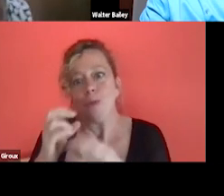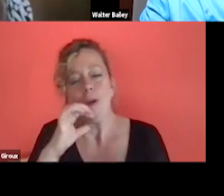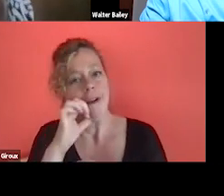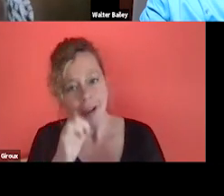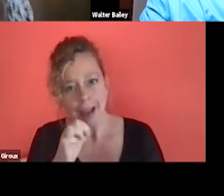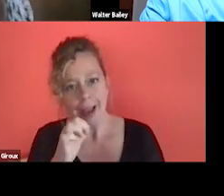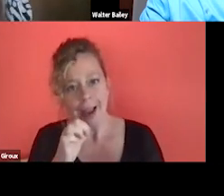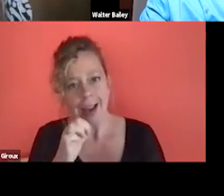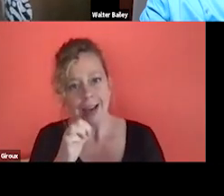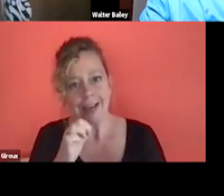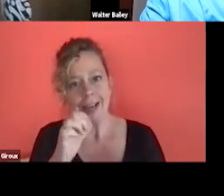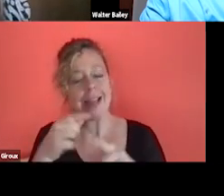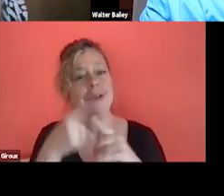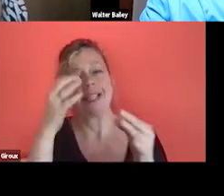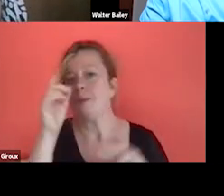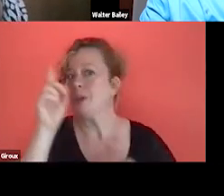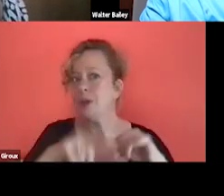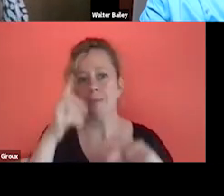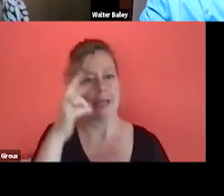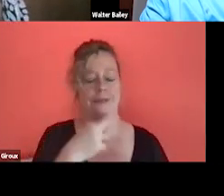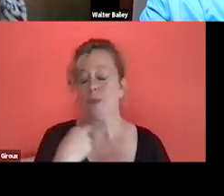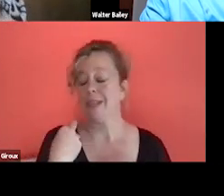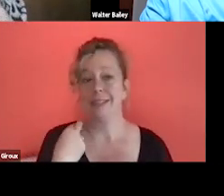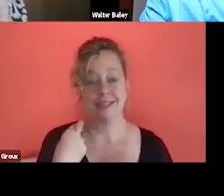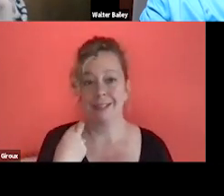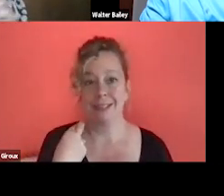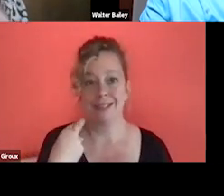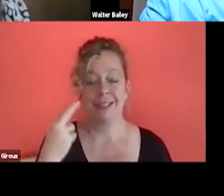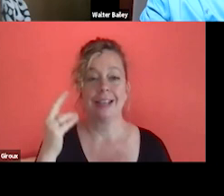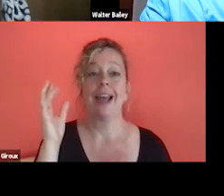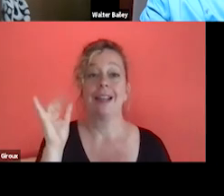Y finalmente decidimos que no podíamos debido al riesgo, pero ese era un ejemplo muy práctico